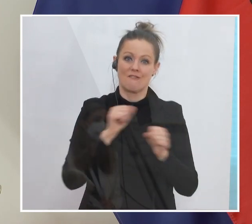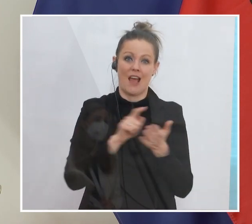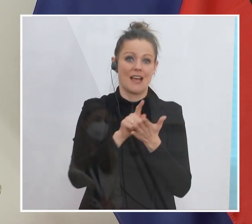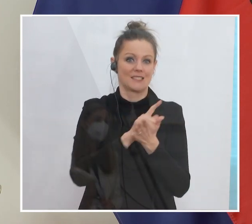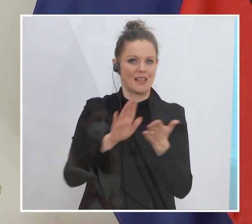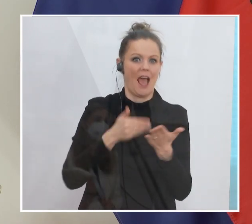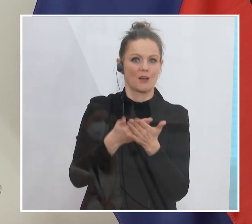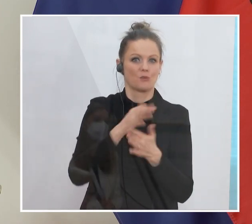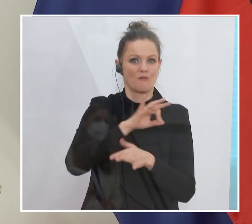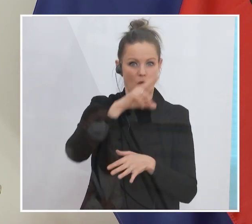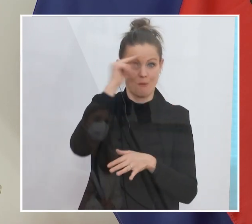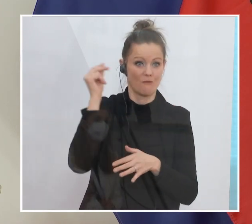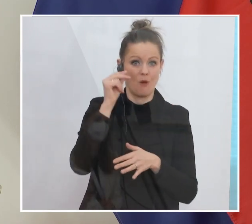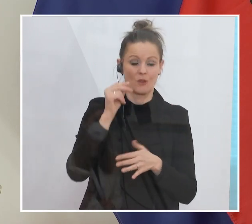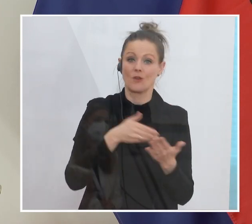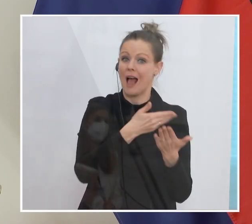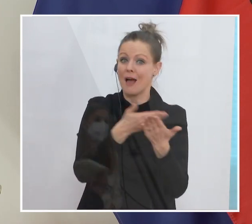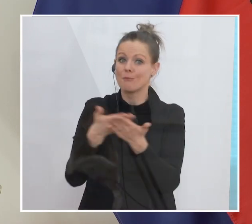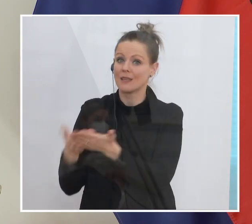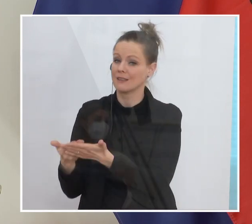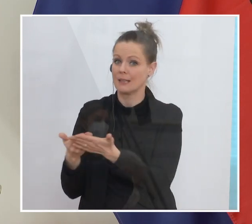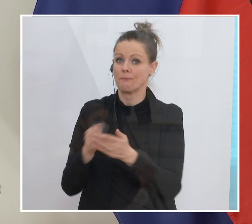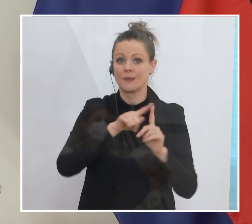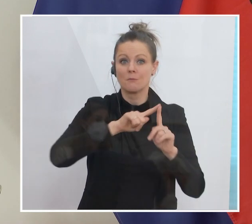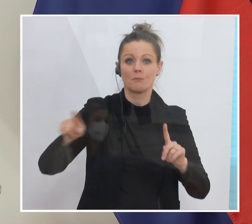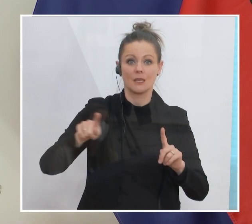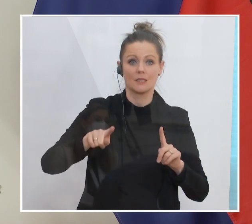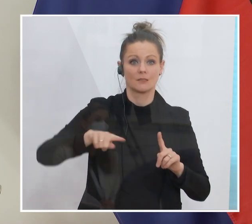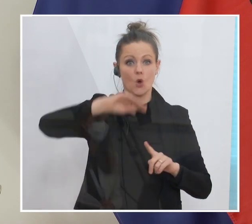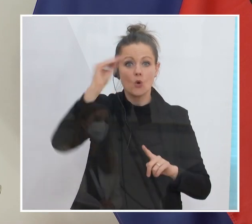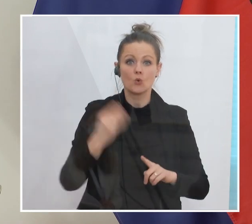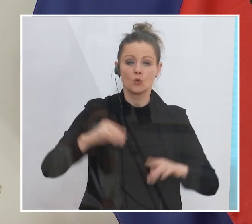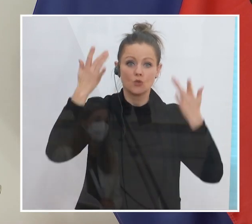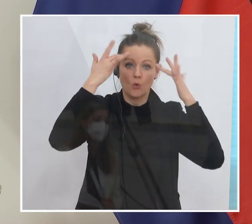Verfügung stellen. Bis natürlich auch hin zur Kunst- und Kulturbranche, die unser gesamtes